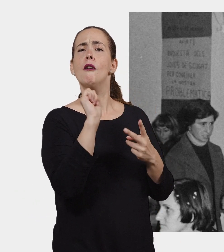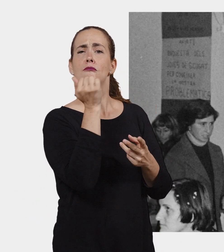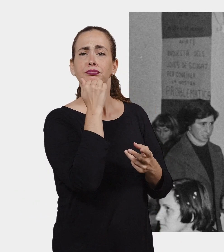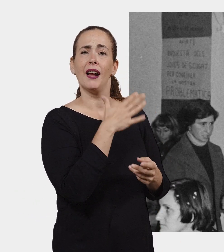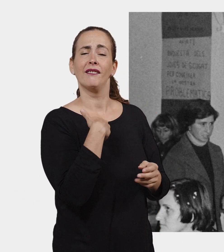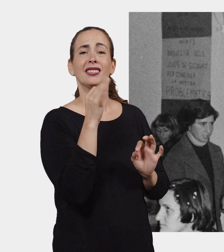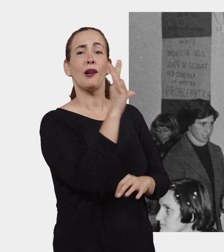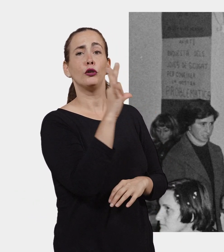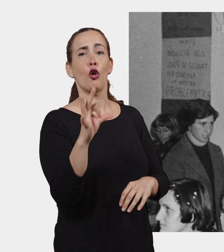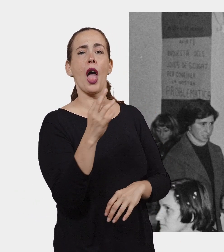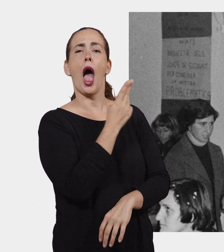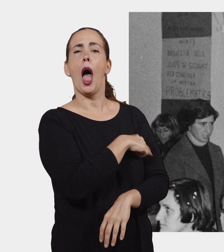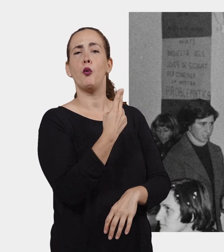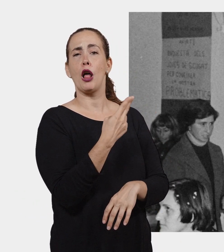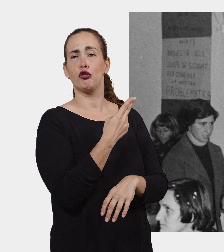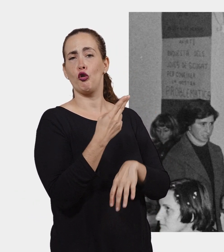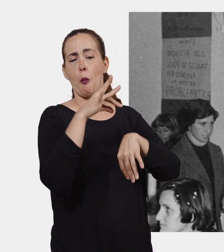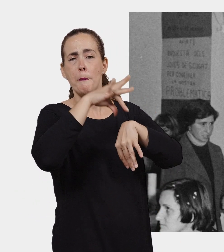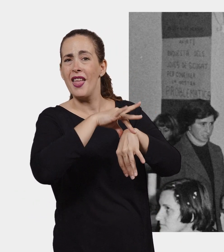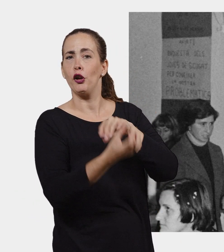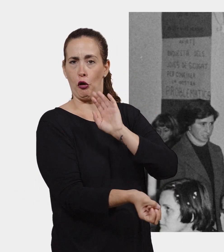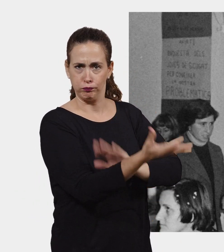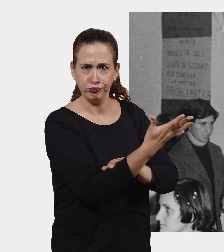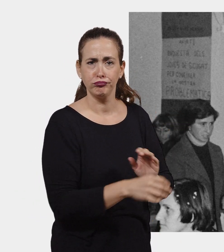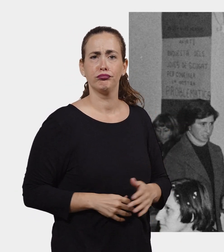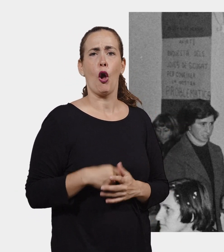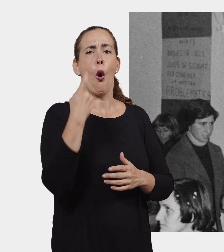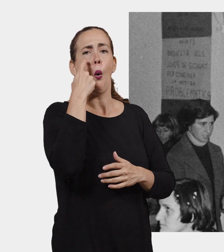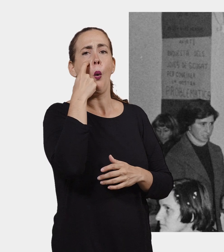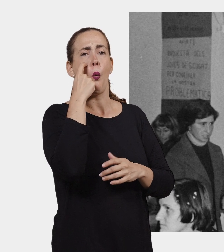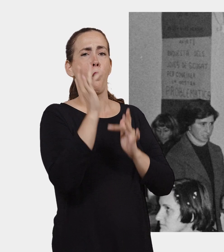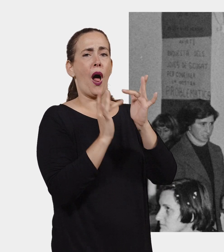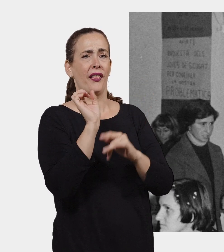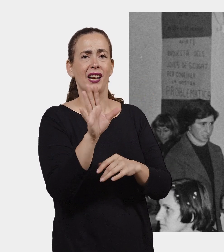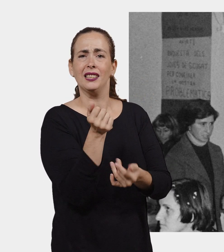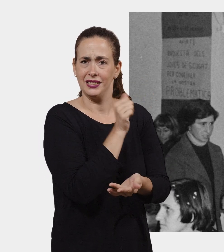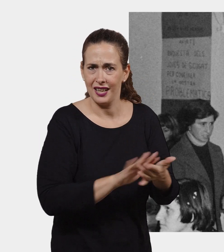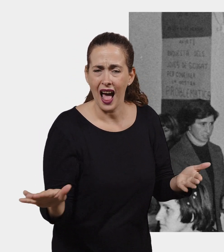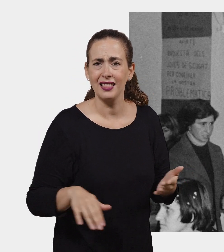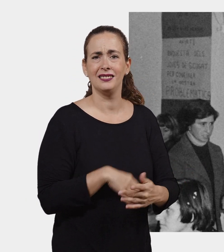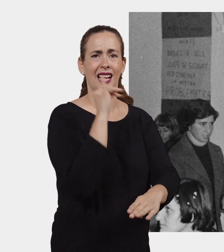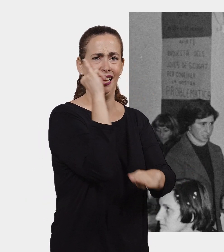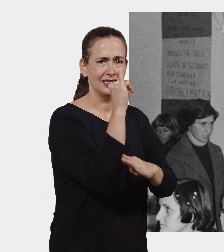ambulatori de la Seguretat Social, escoles bressol gratuïtes,